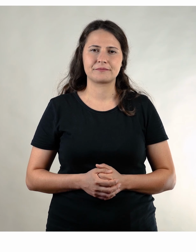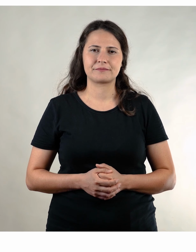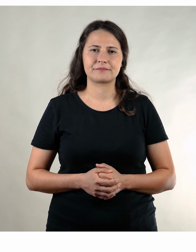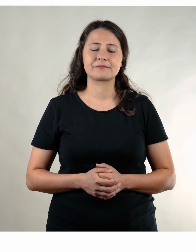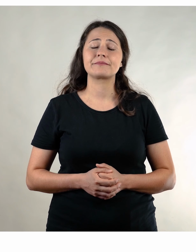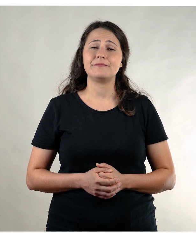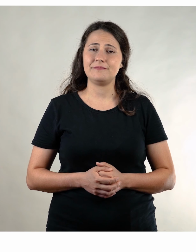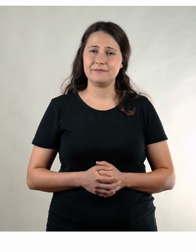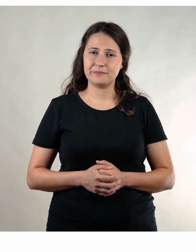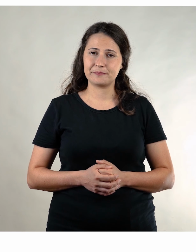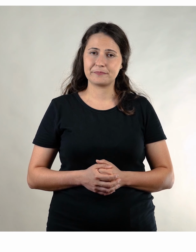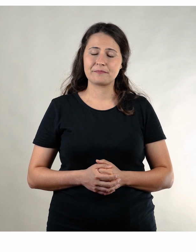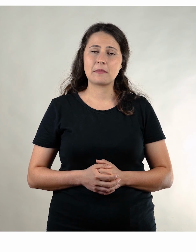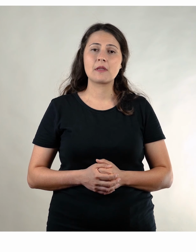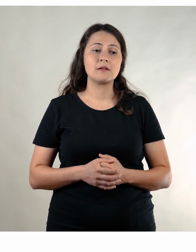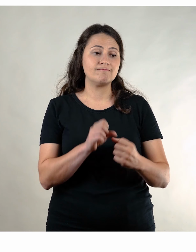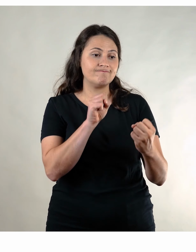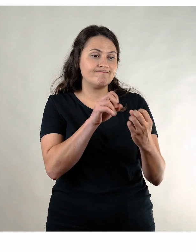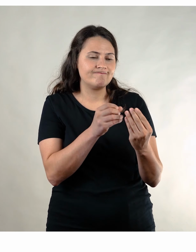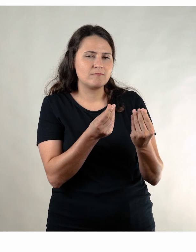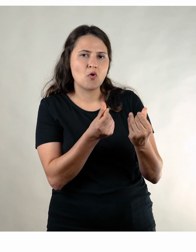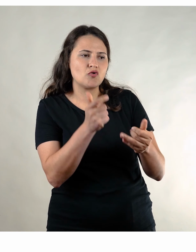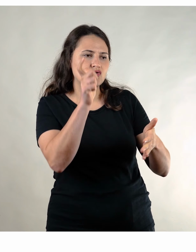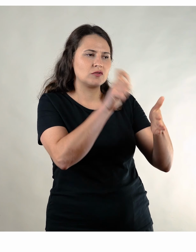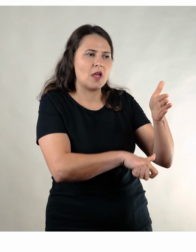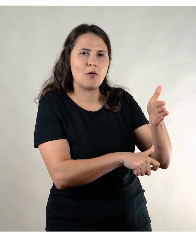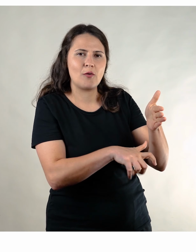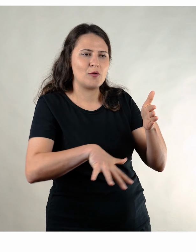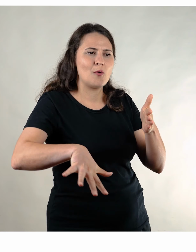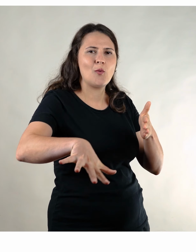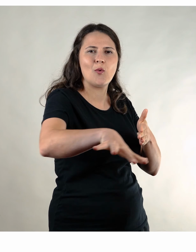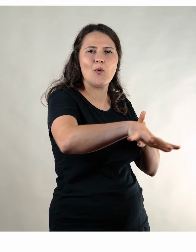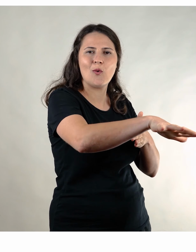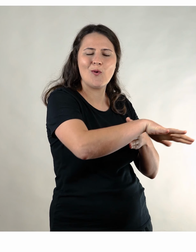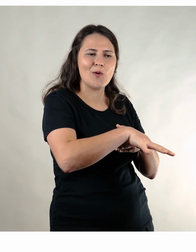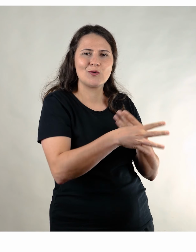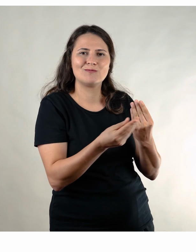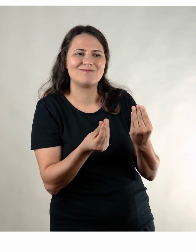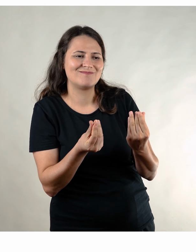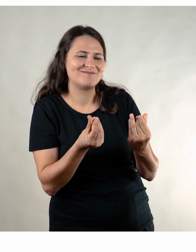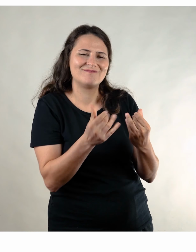Διάδραση με τους χώρους του Ξενοδοχείου